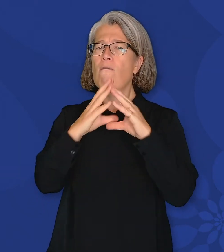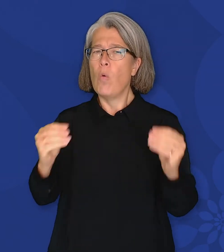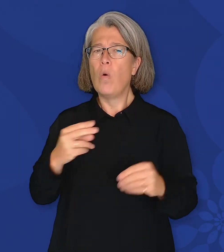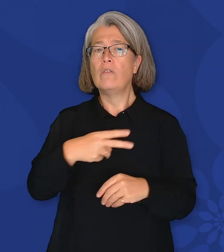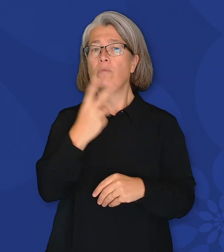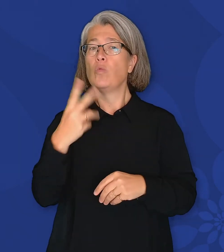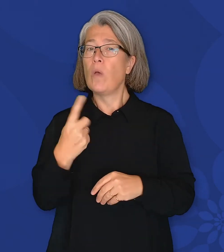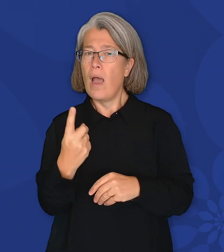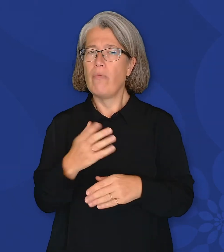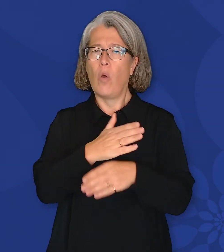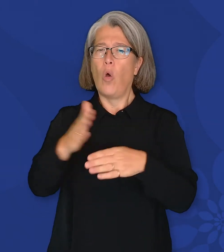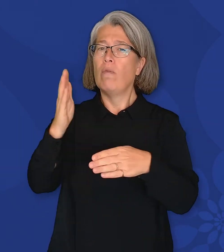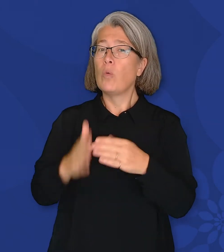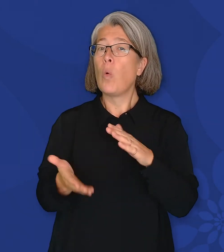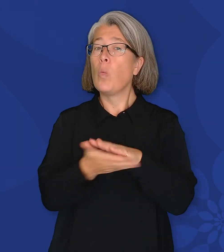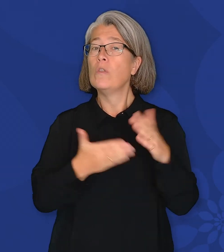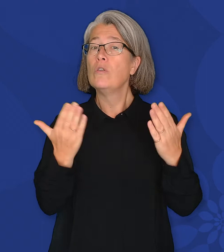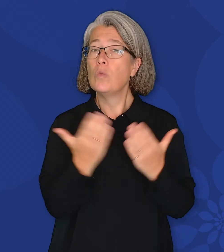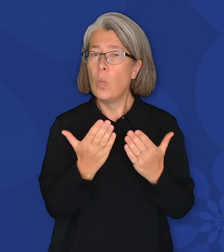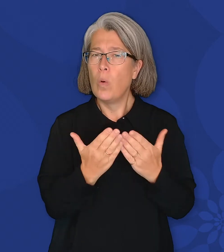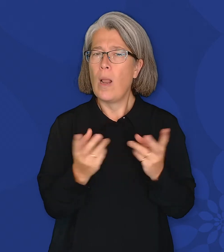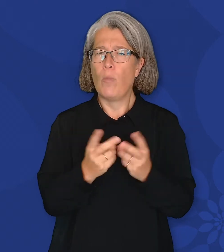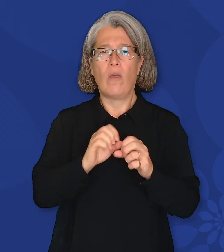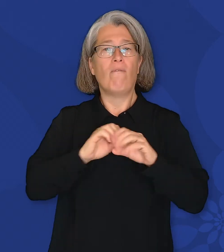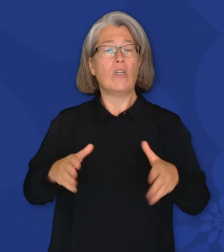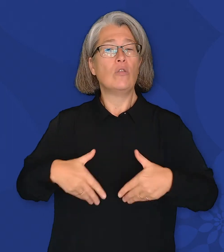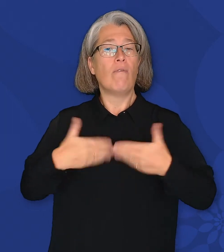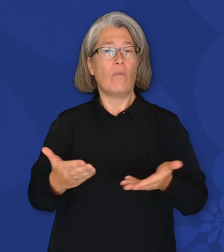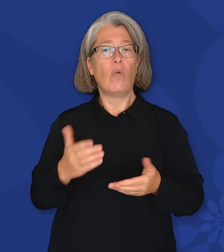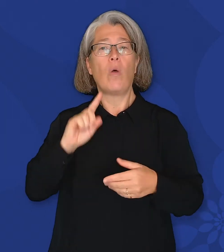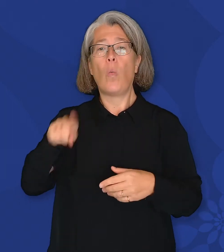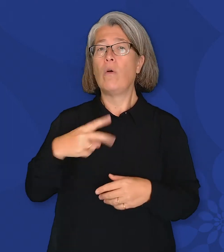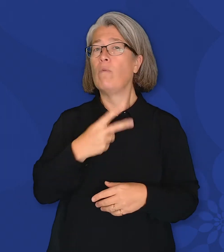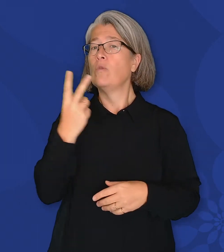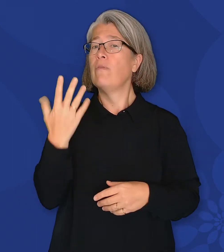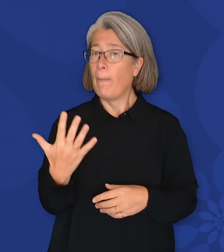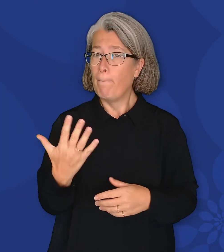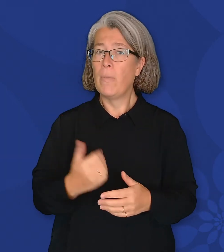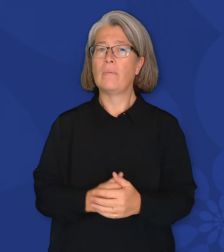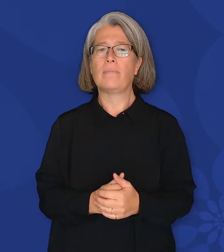grundläggande utbildningen våren 2021, dvs. i huvudsak de som är födda 2005.